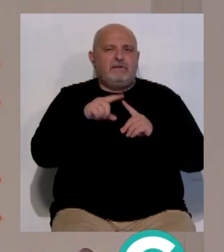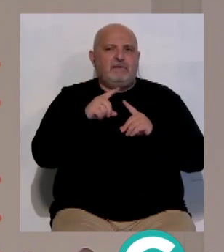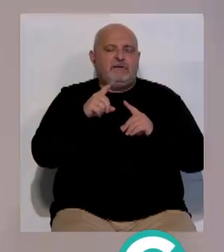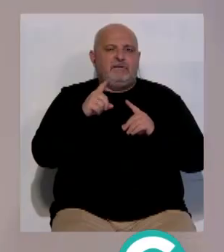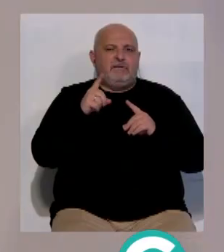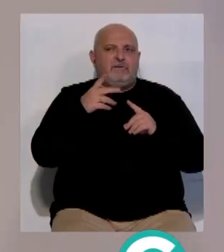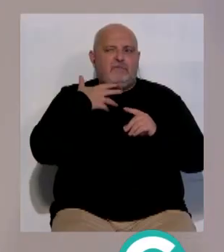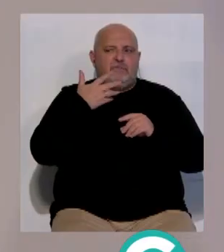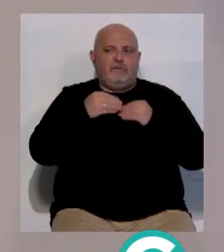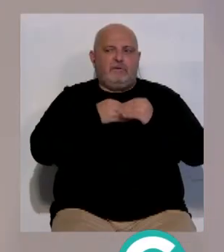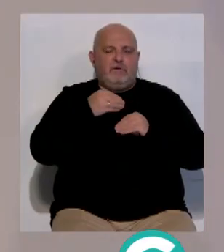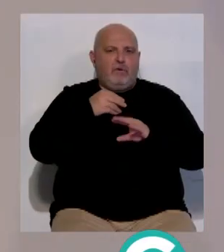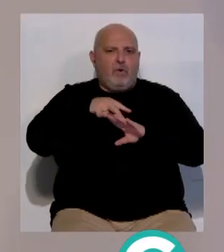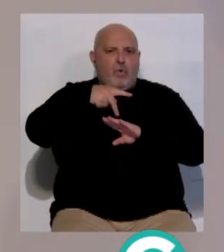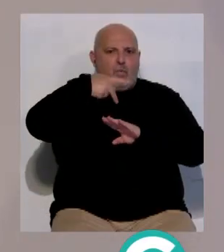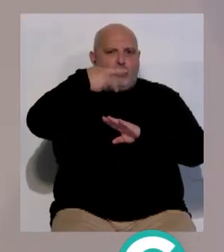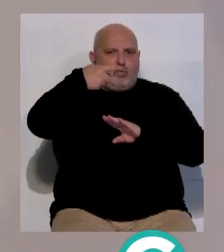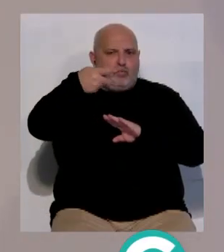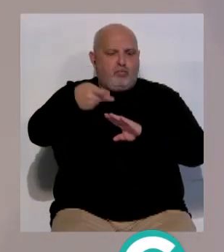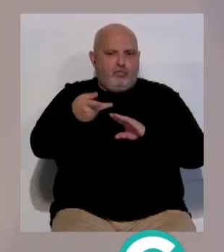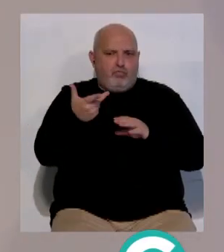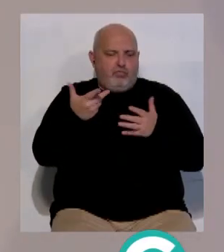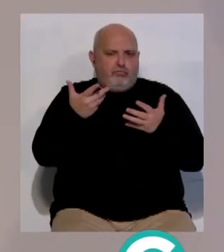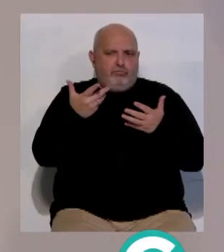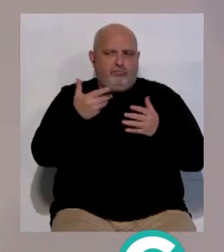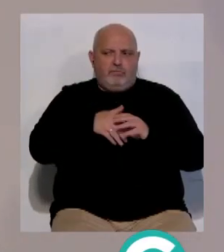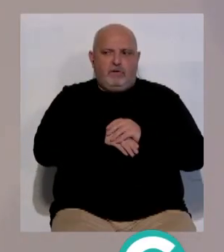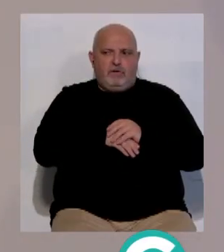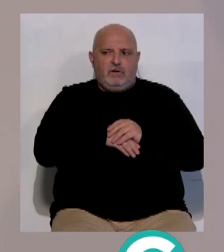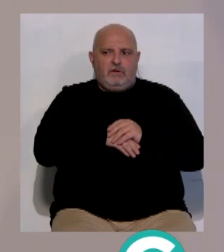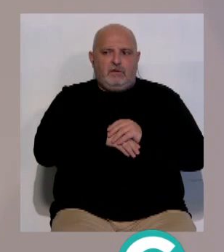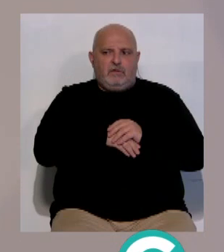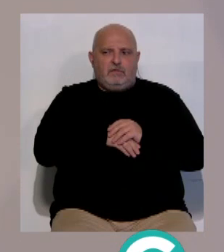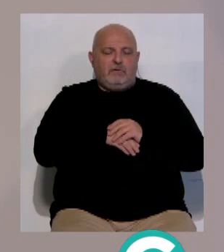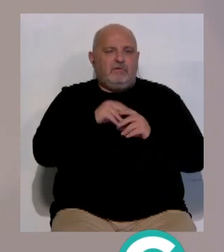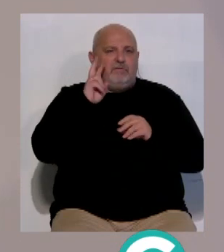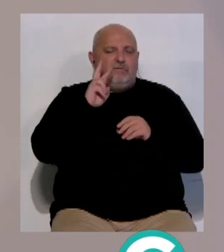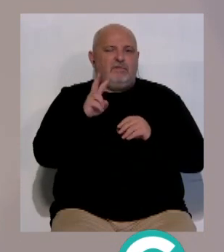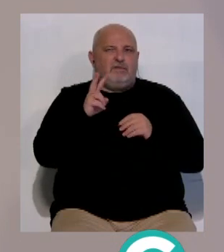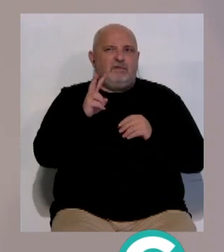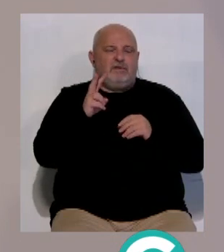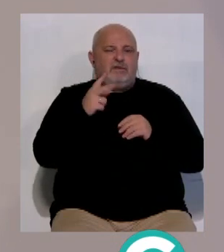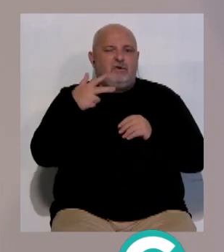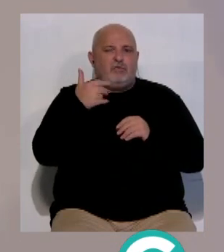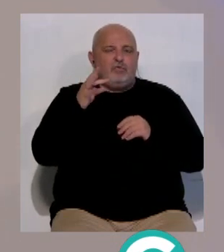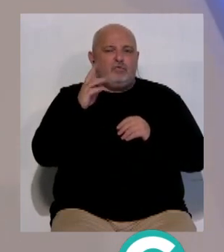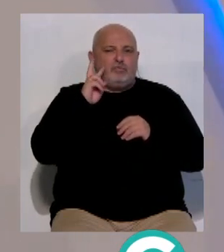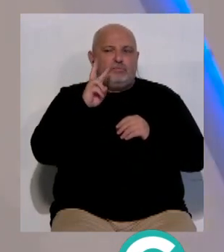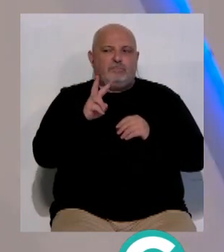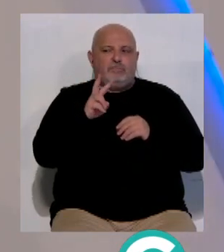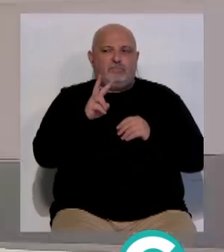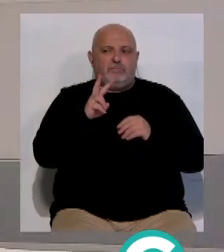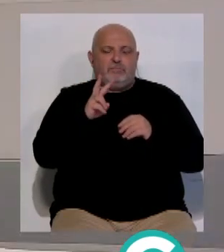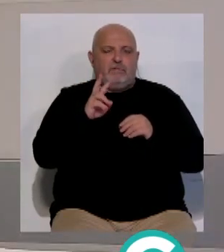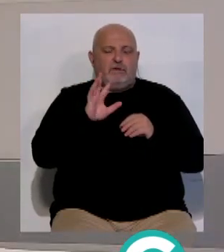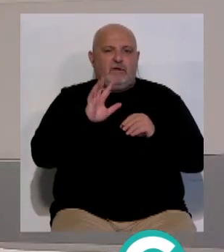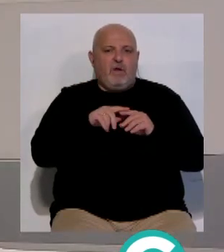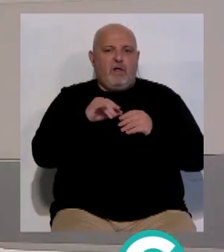una piscina porque y hace práctica yo más bien lo lo que veo es que chus fija Yago aspa Además